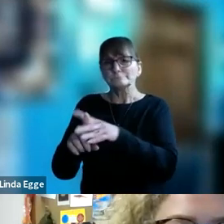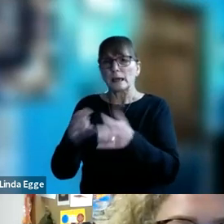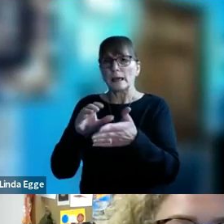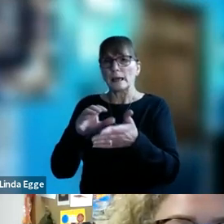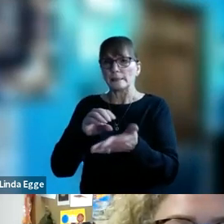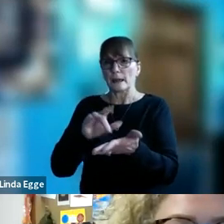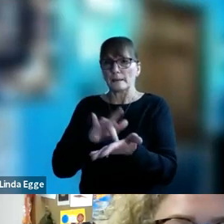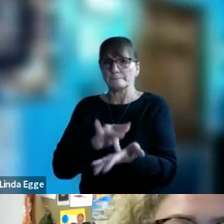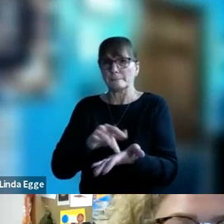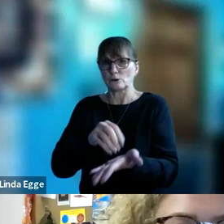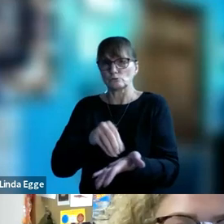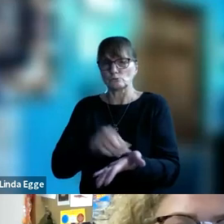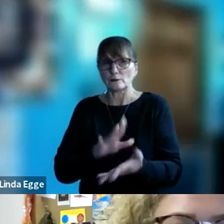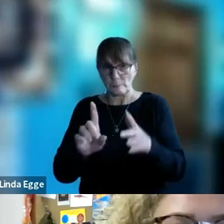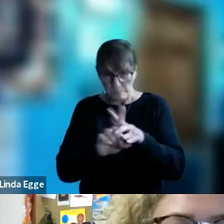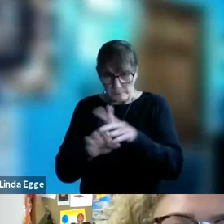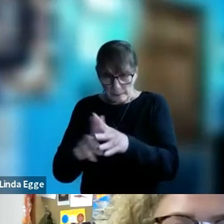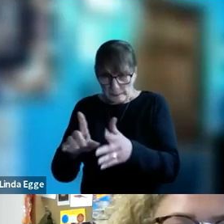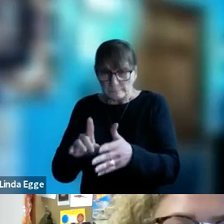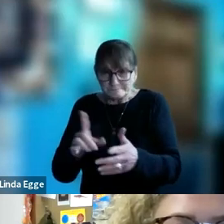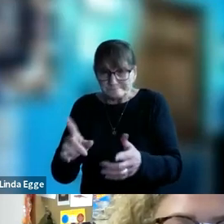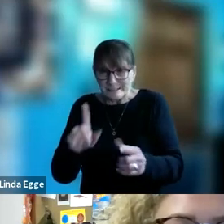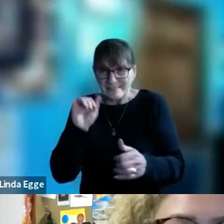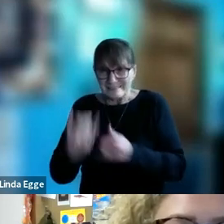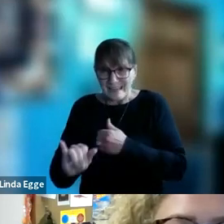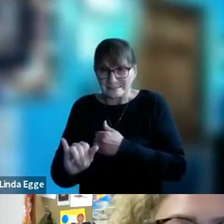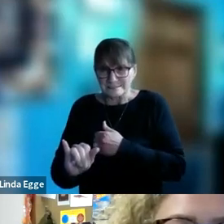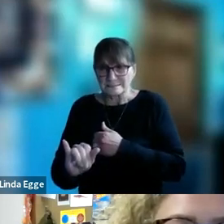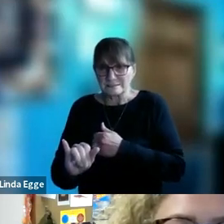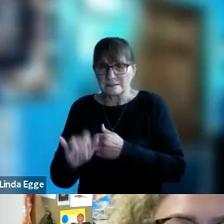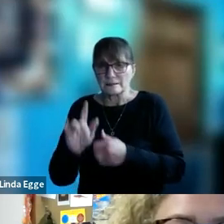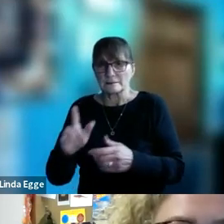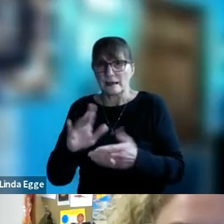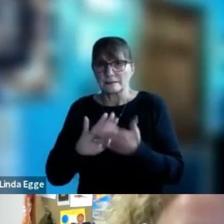porque una vez que empieza a salir en el historial médico, es cuando se empieza a convertir en un trastorno por consumo.